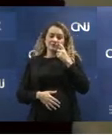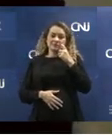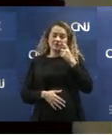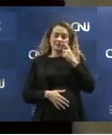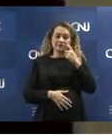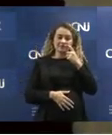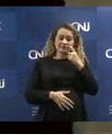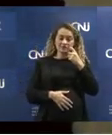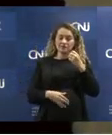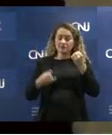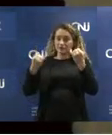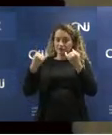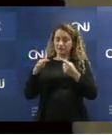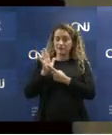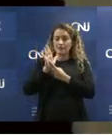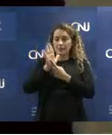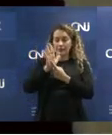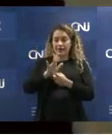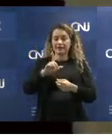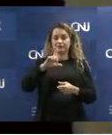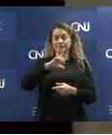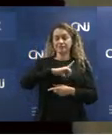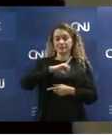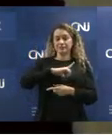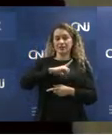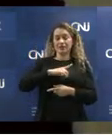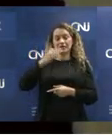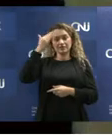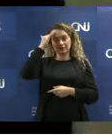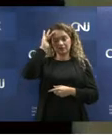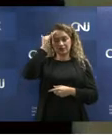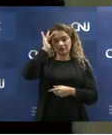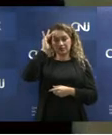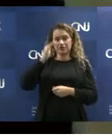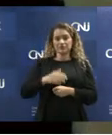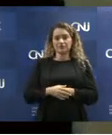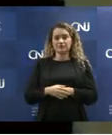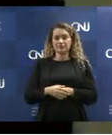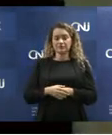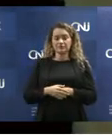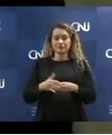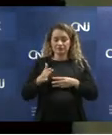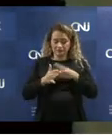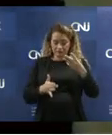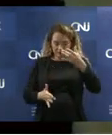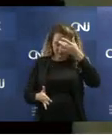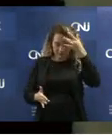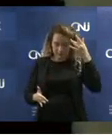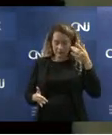Diante do exposto, Carlos Julgadores entende. E essa terceira interessada que não há